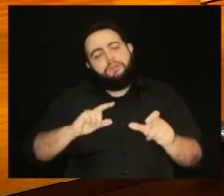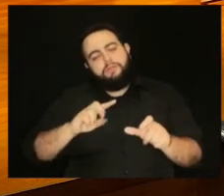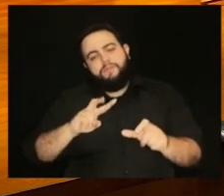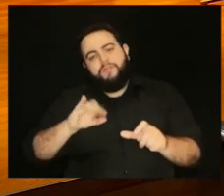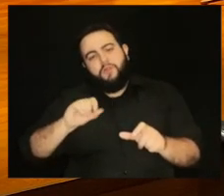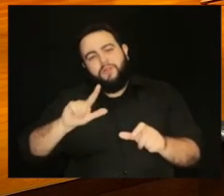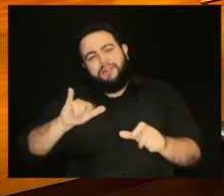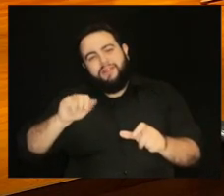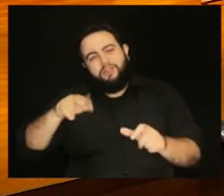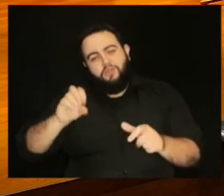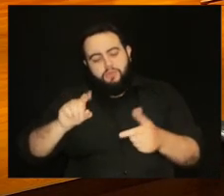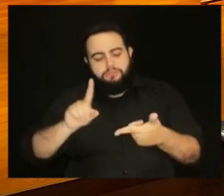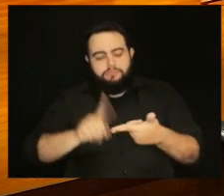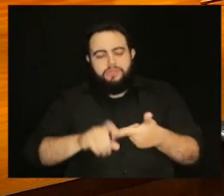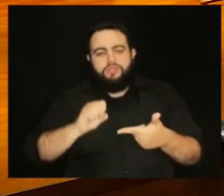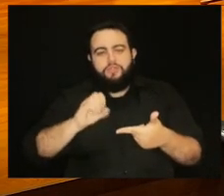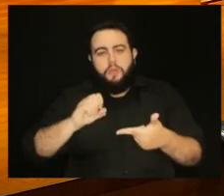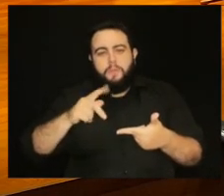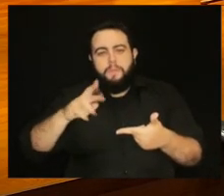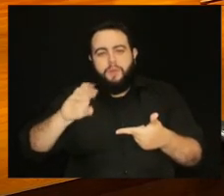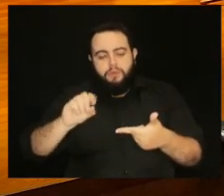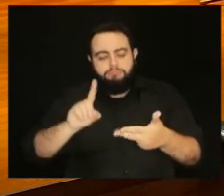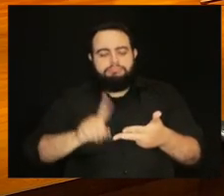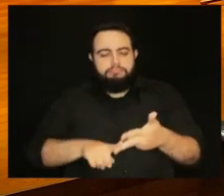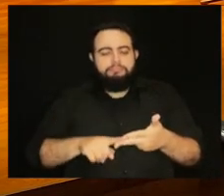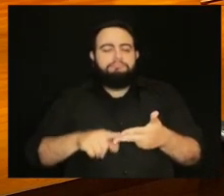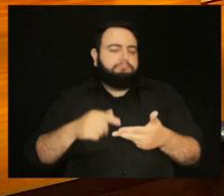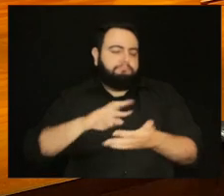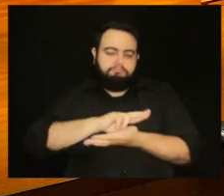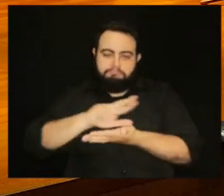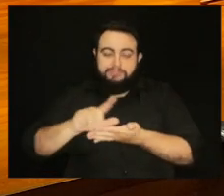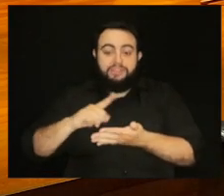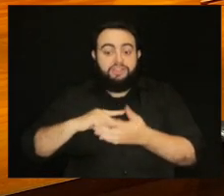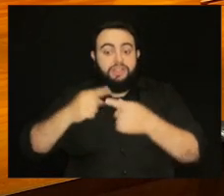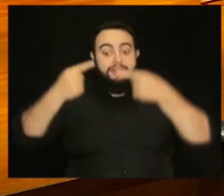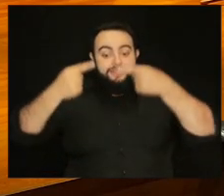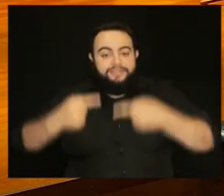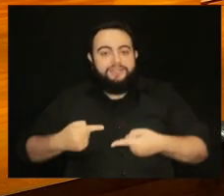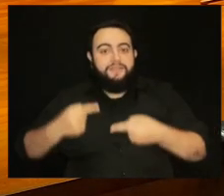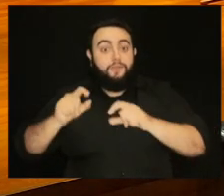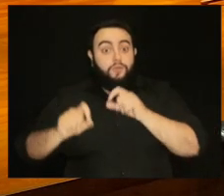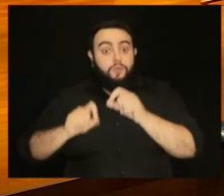e os caras tinham a coisa do desafio de compor uma música na hora, ensinar todo mundo a cantar